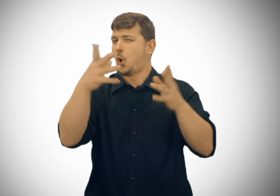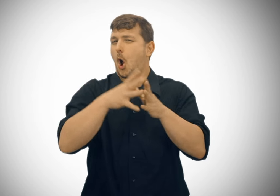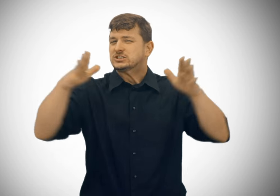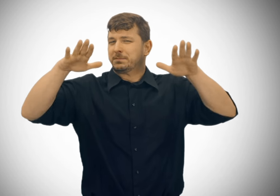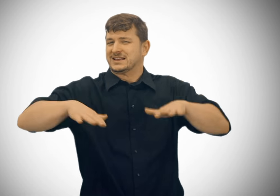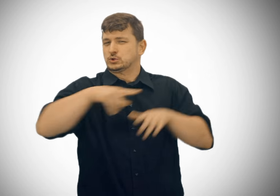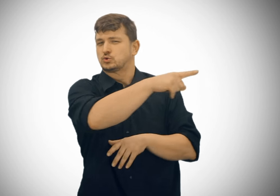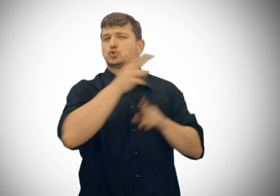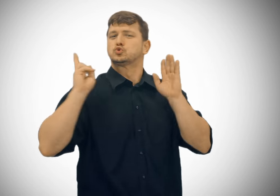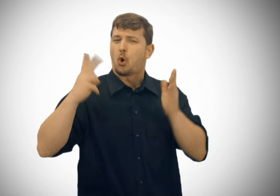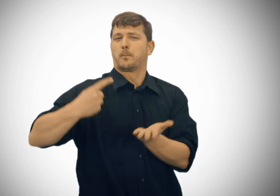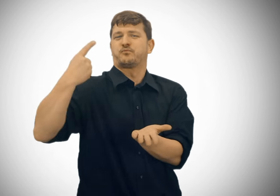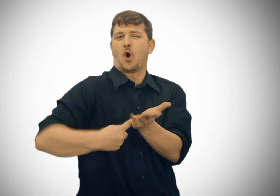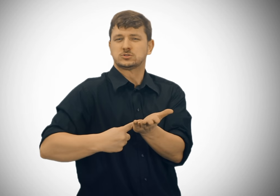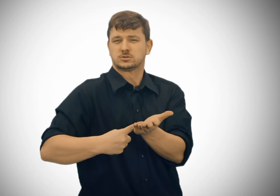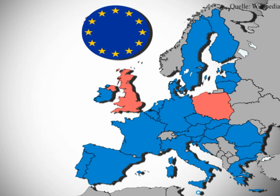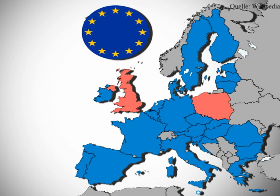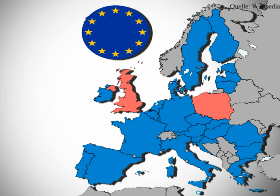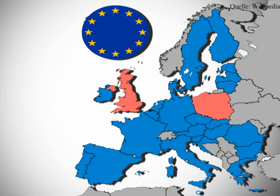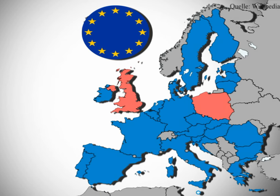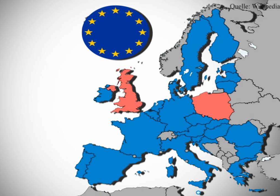Genauso wie Großbritannien und ihre Pfund (Pound).